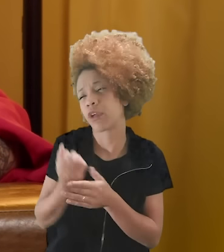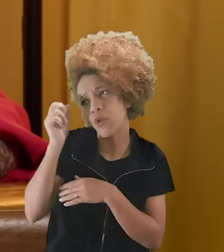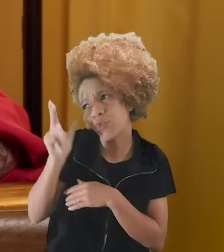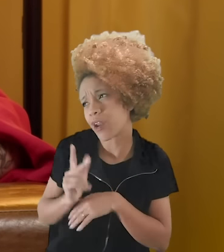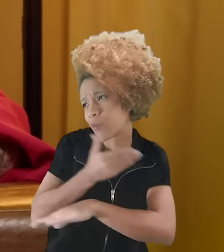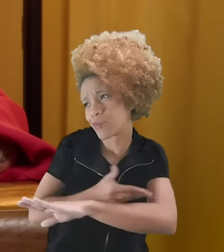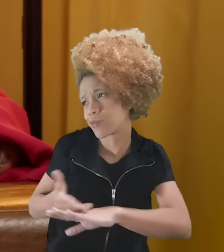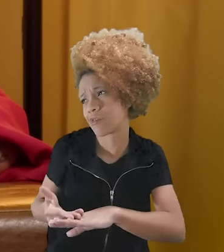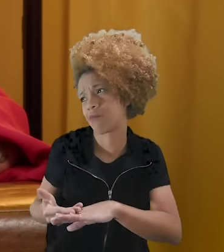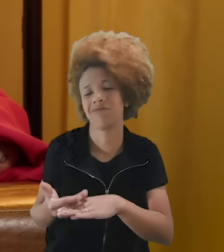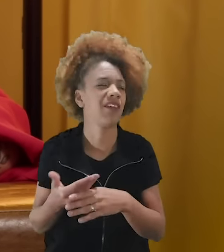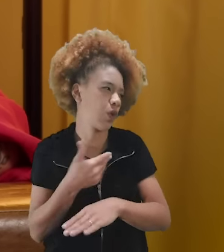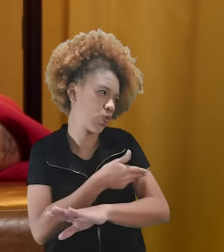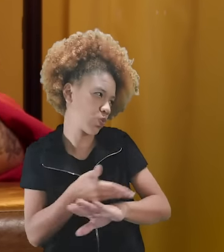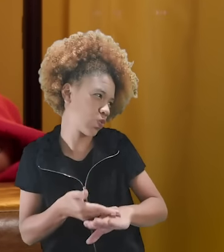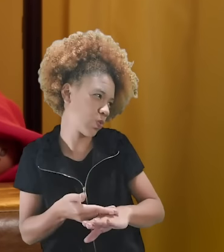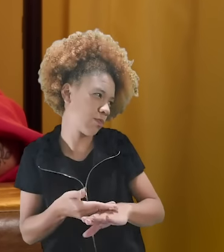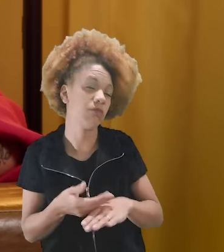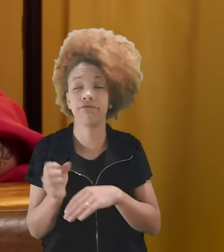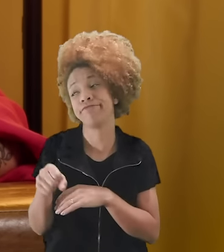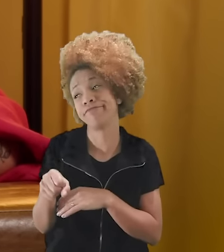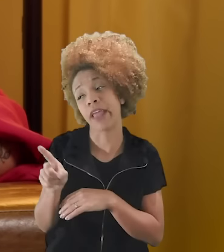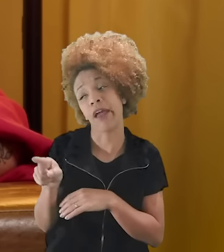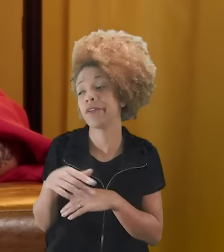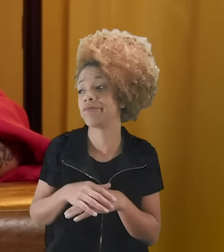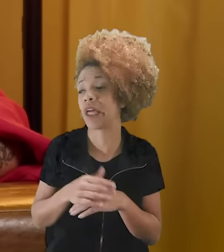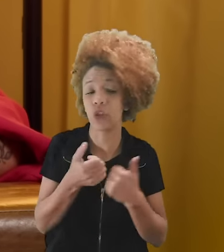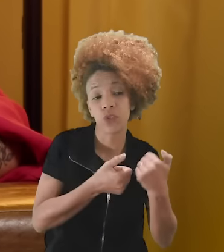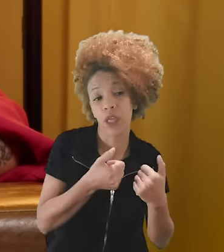cultural você tá acostumado muito tempo é costume Exato eu acho que é muito disso nos games a gente